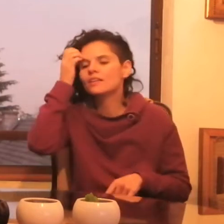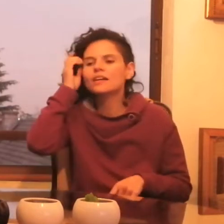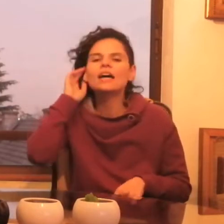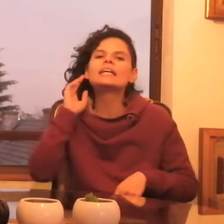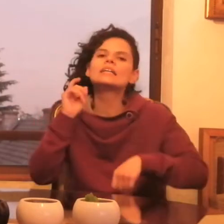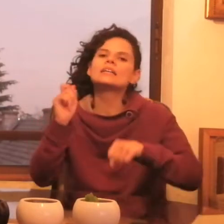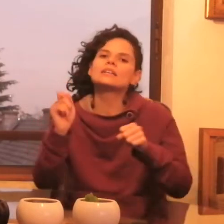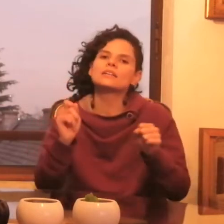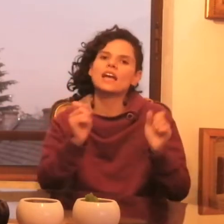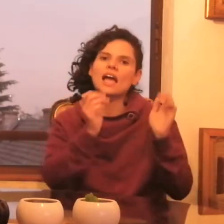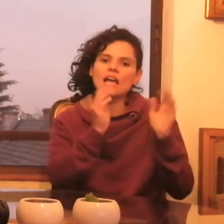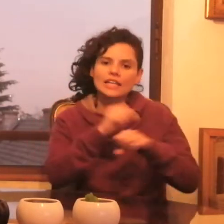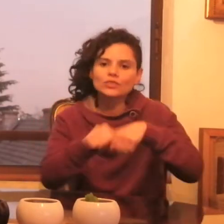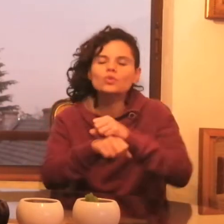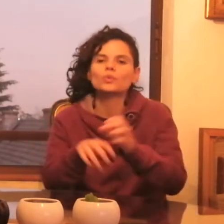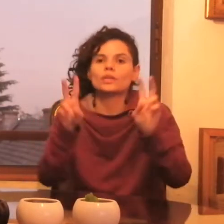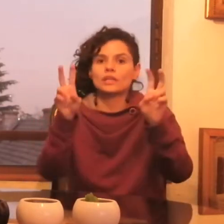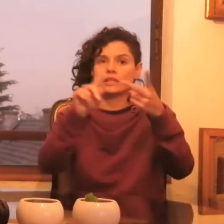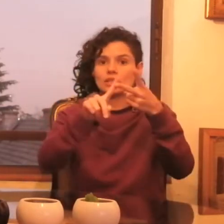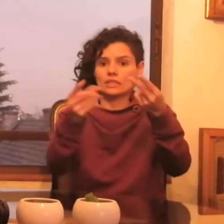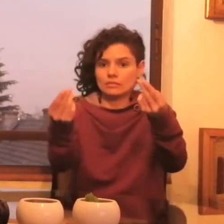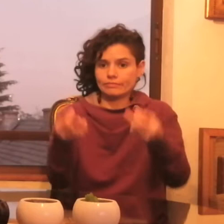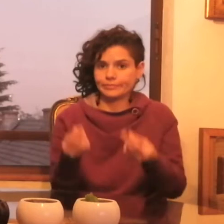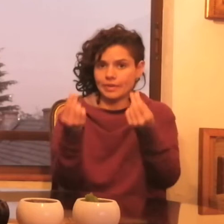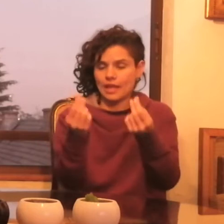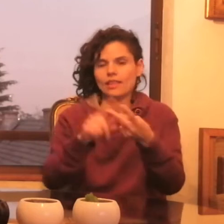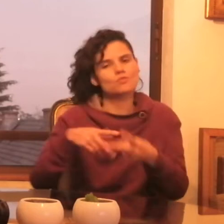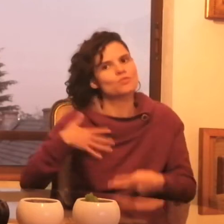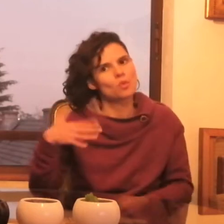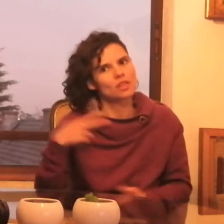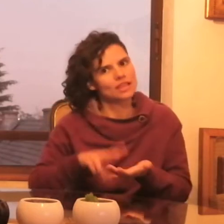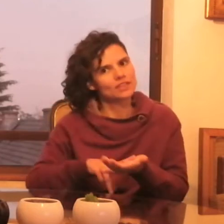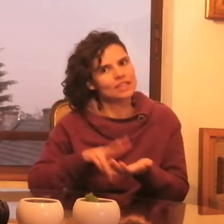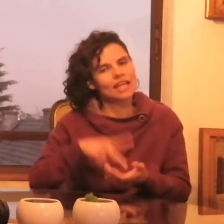monetaria que es demasiado importante está a cargo de la Bernie